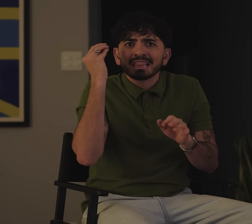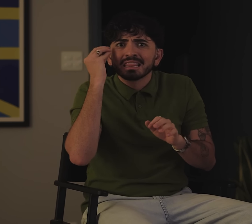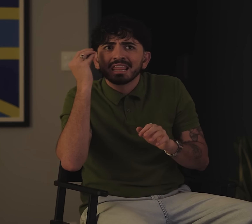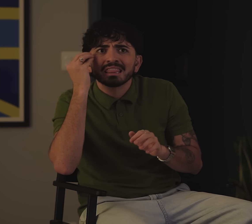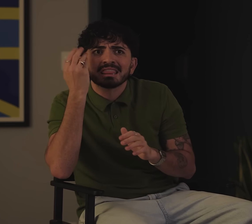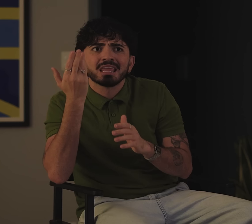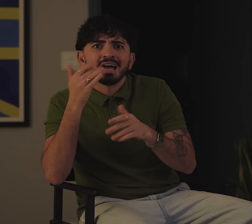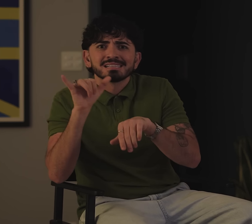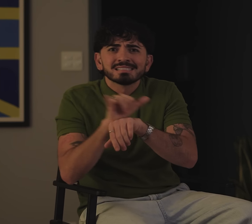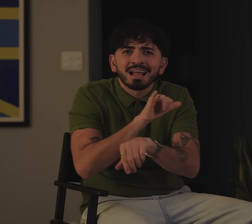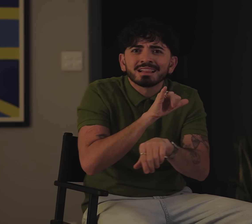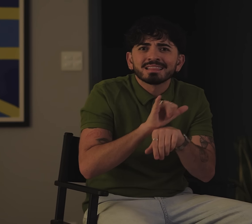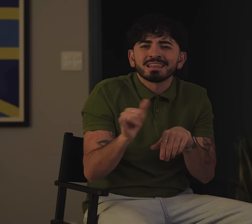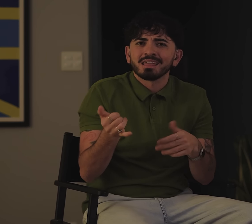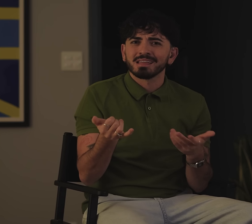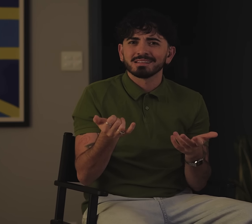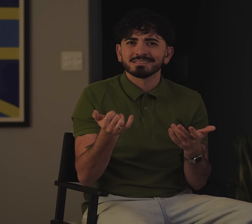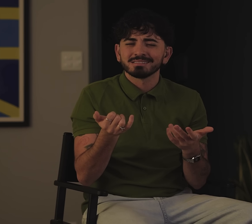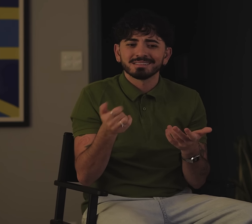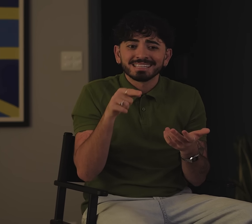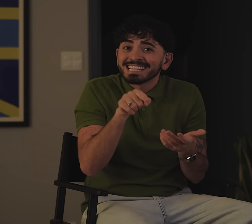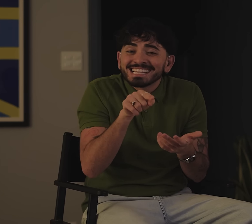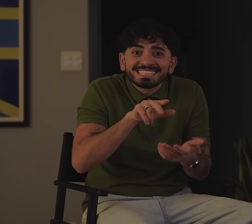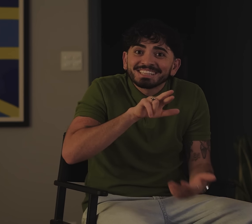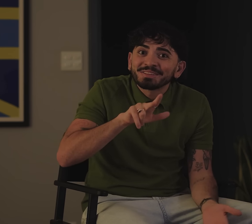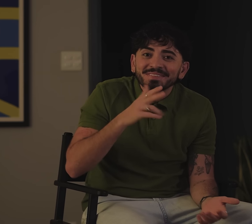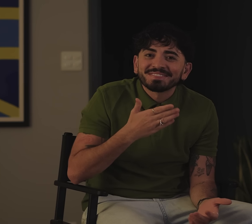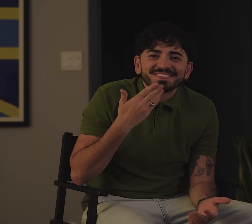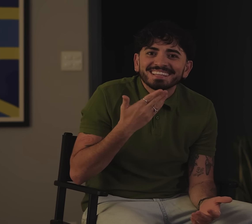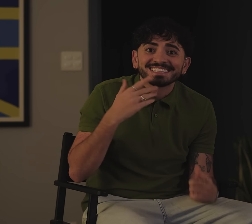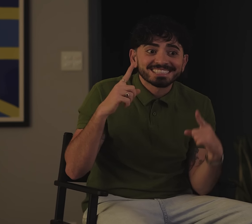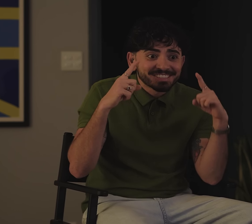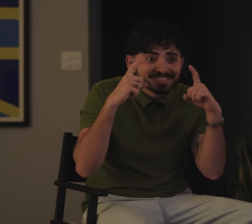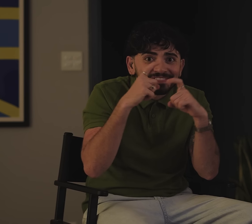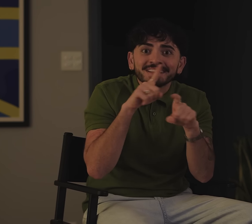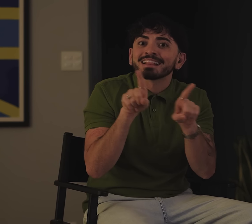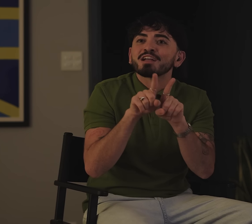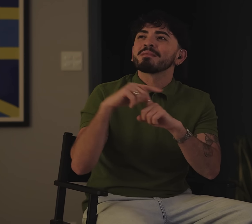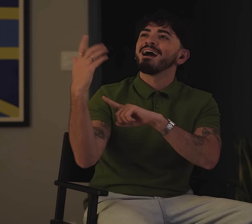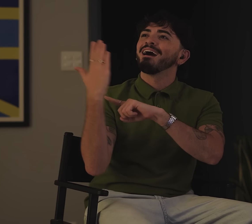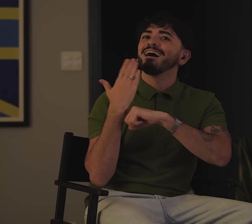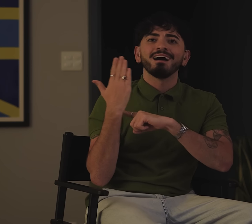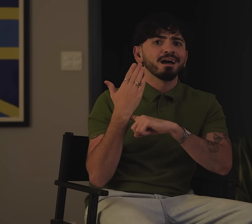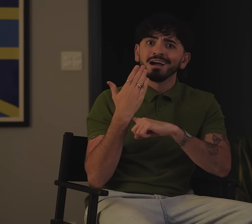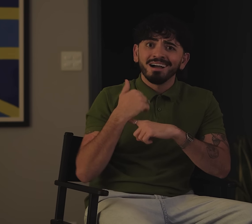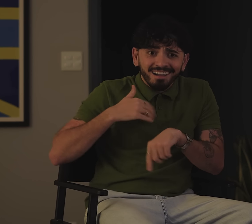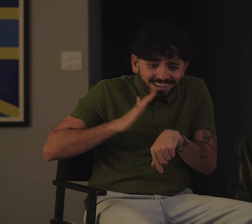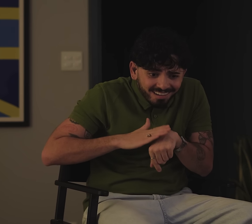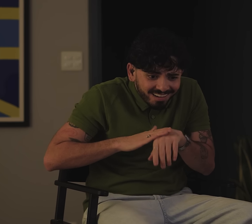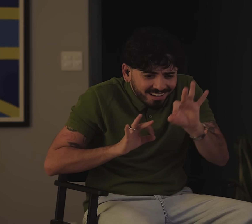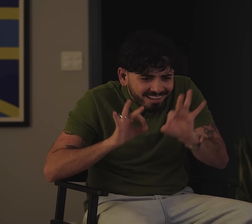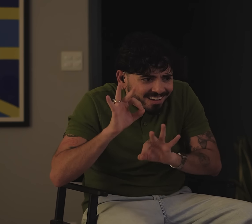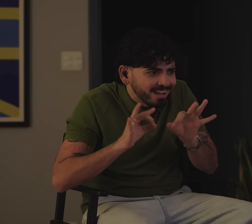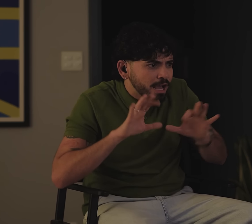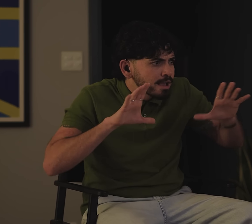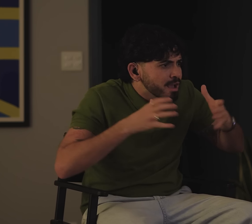pensar em estratégia e muitas outras coisas que não são simples… E também não é qualquer pessoa que faz isso pela gente. Somos nós mesmos que trabalhamos nisso.